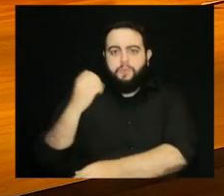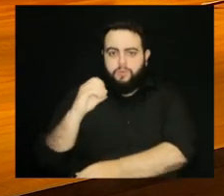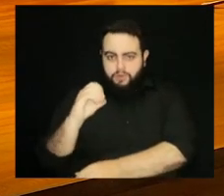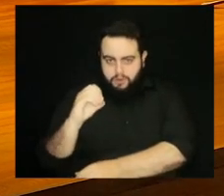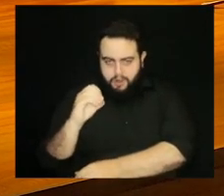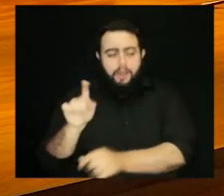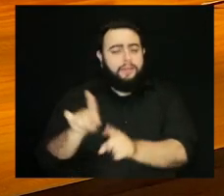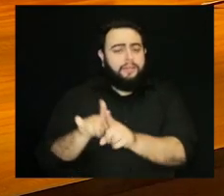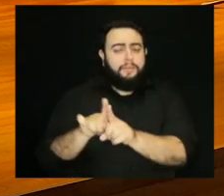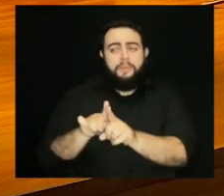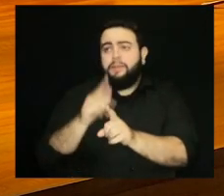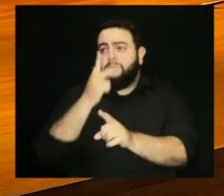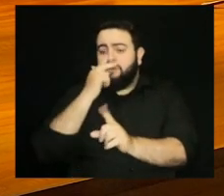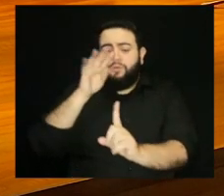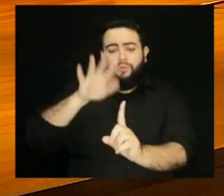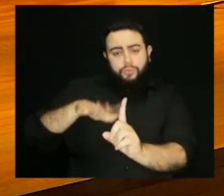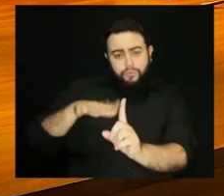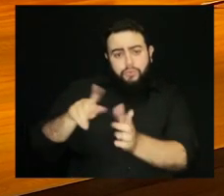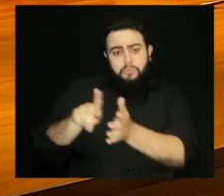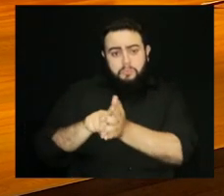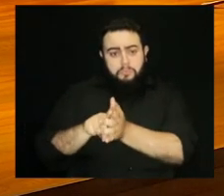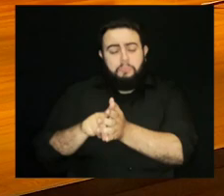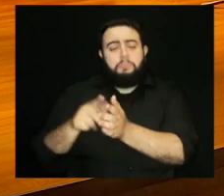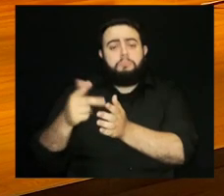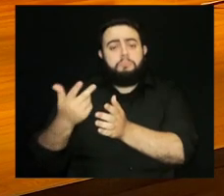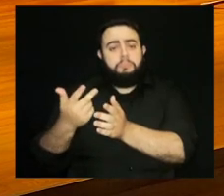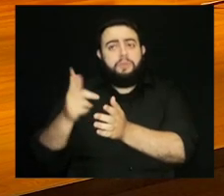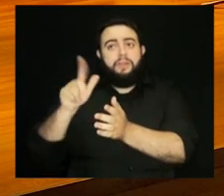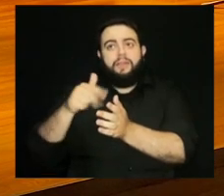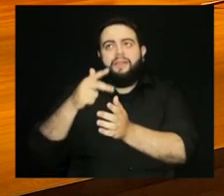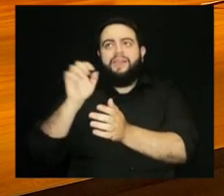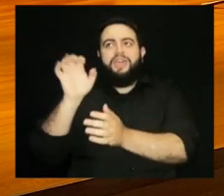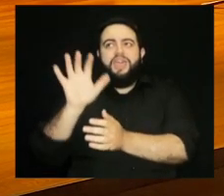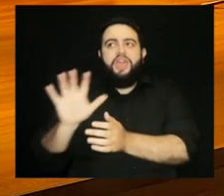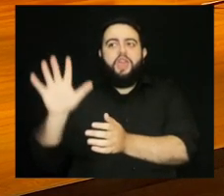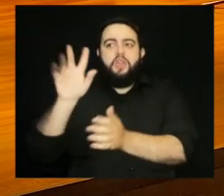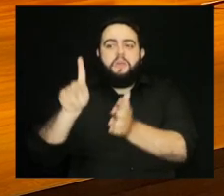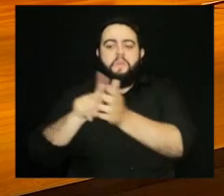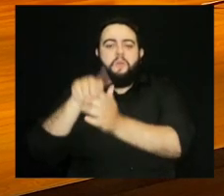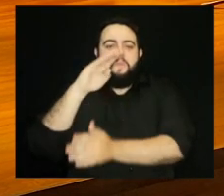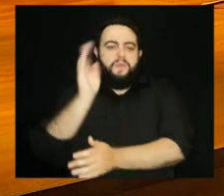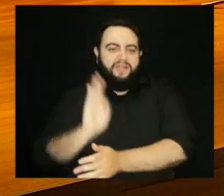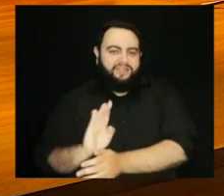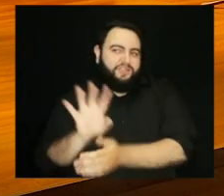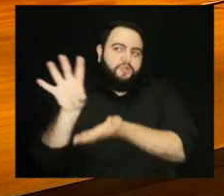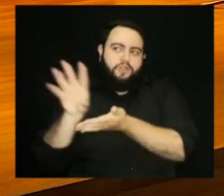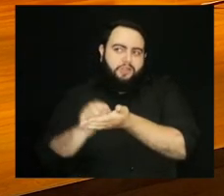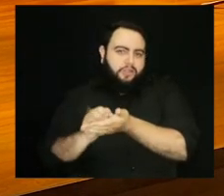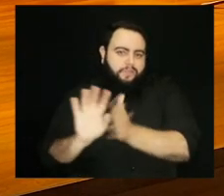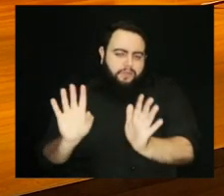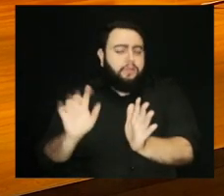de portoalegrense de ser a Europa brasileira e na verdade quando eu comecei a escrever sobre